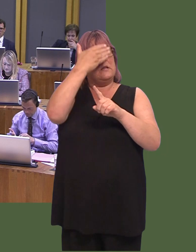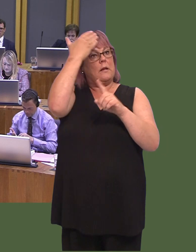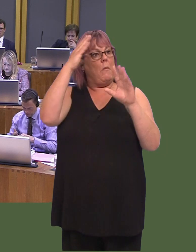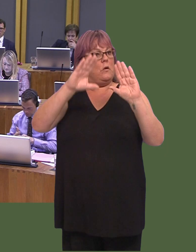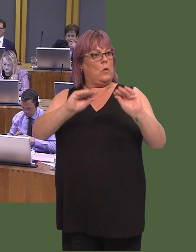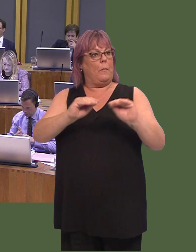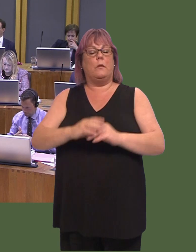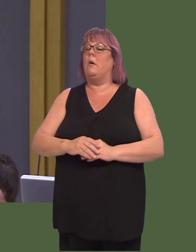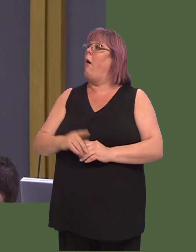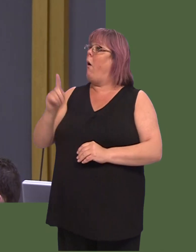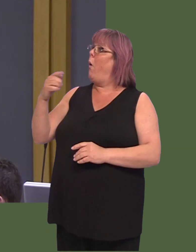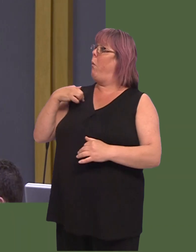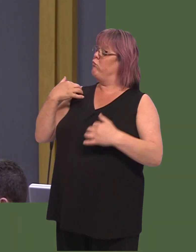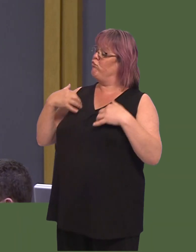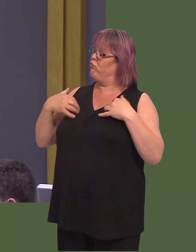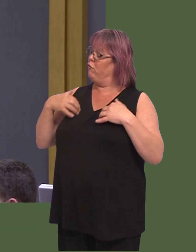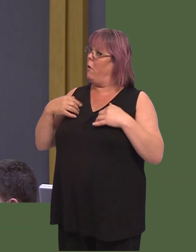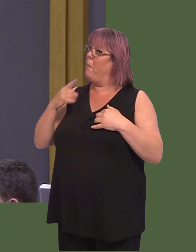Si‚n Gwenllian AM: Edrychwn ymlaen i gael hwnnw, felly.